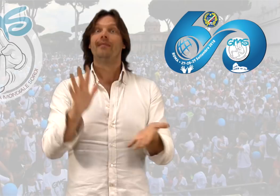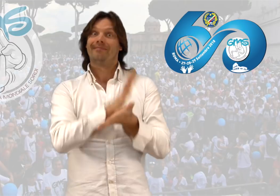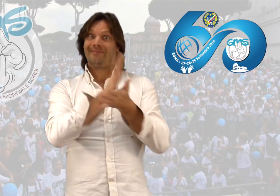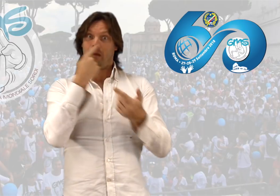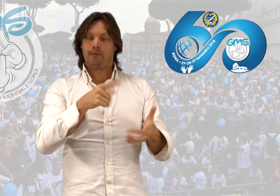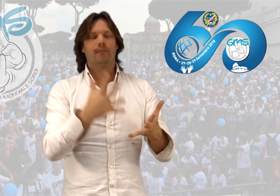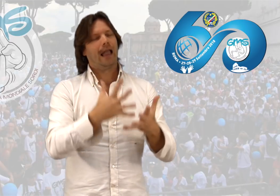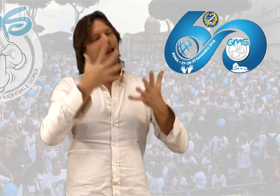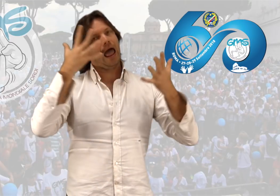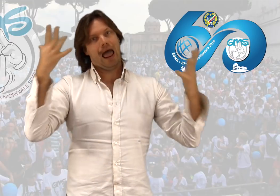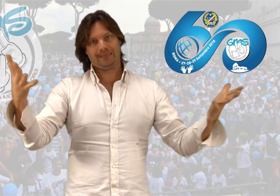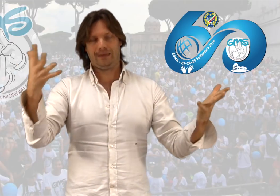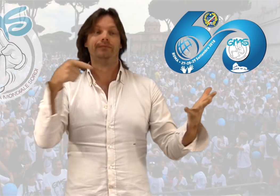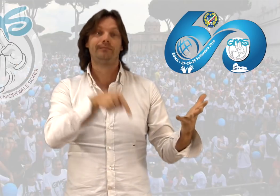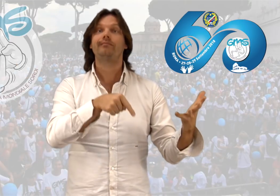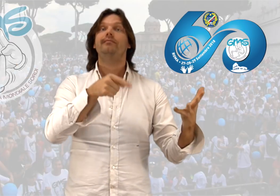E' una festa molto importante!